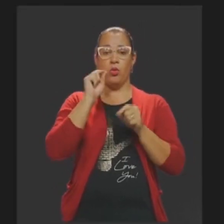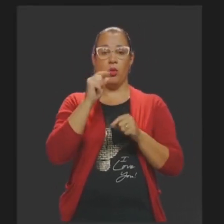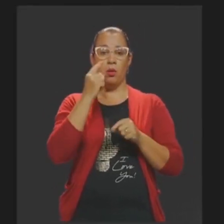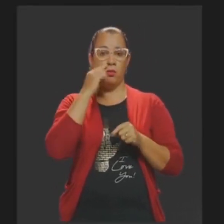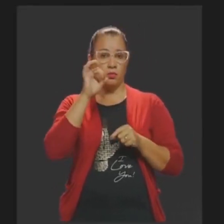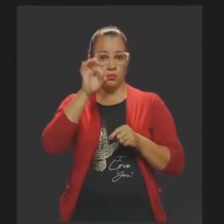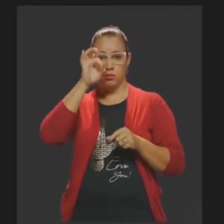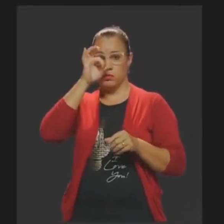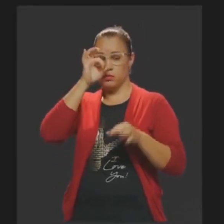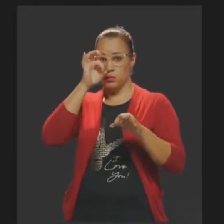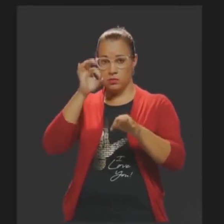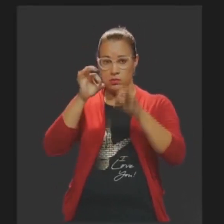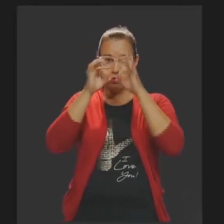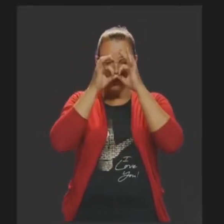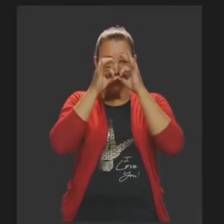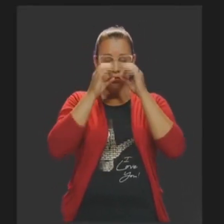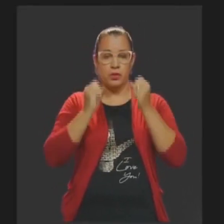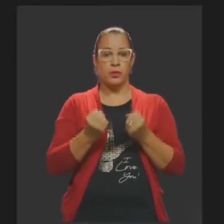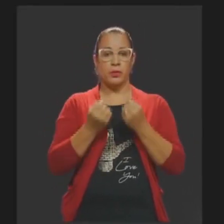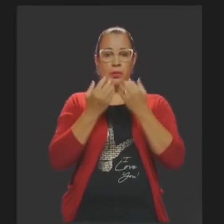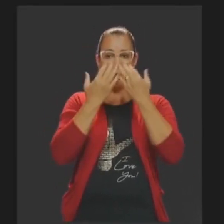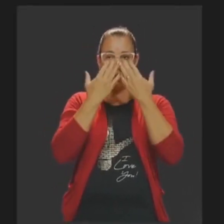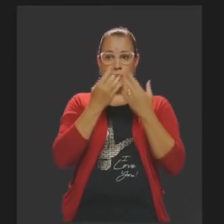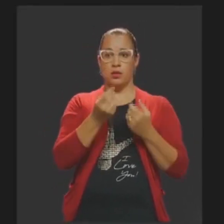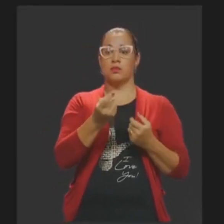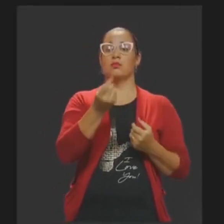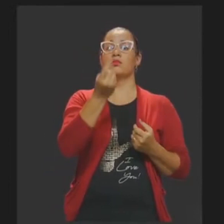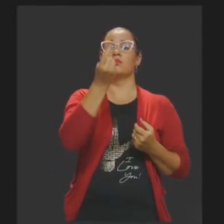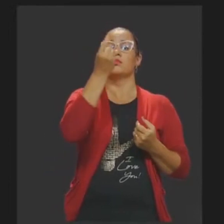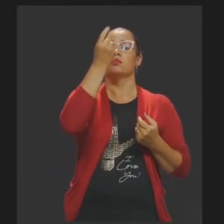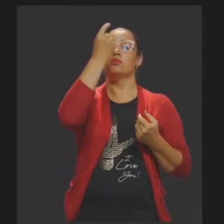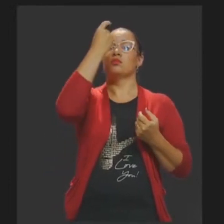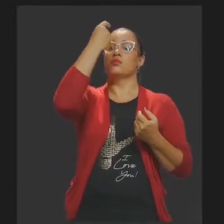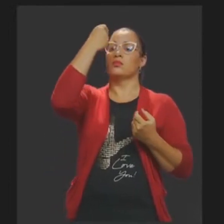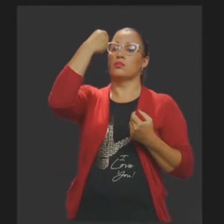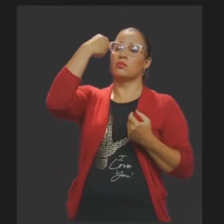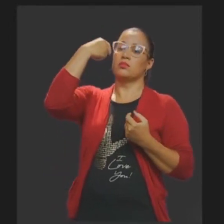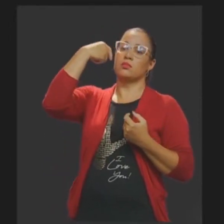nasais de sendo, descendo, seguindo aí a partir de fossas nasais, indo